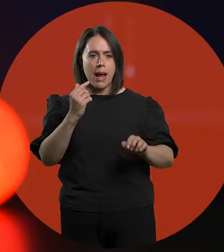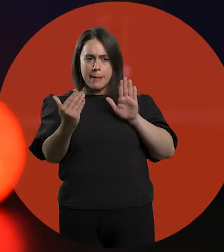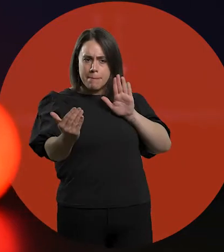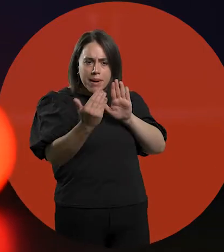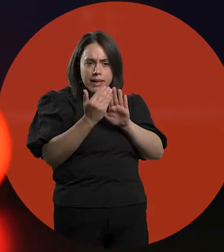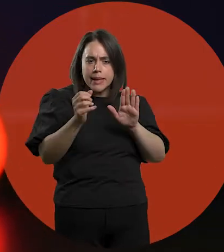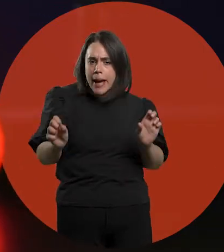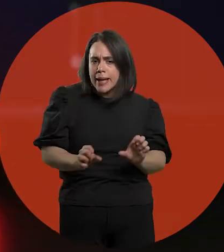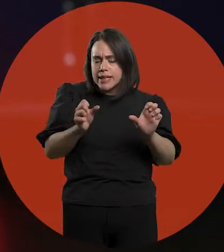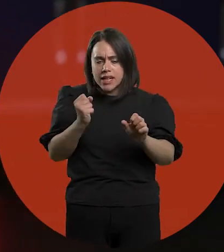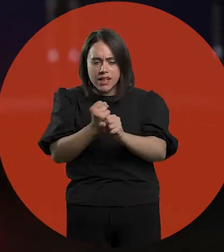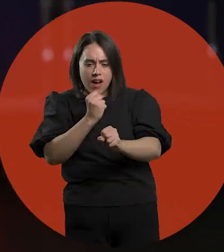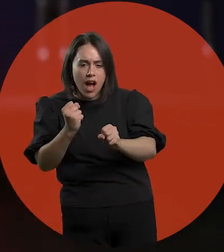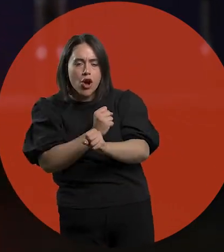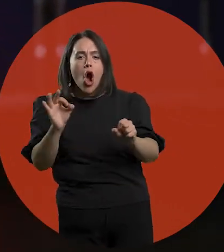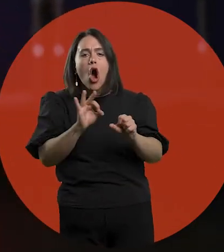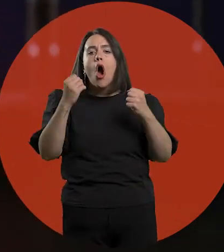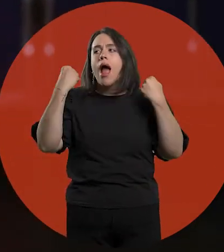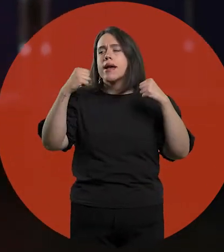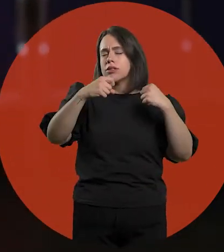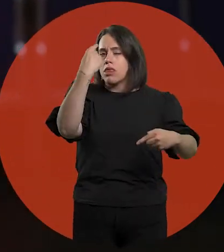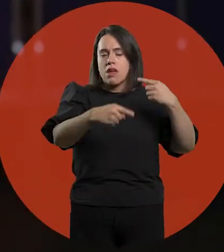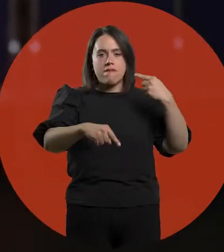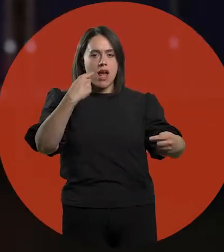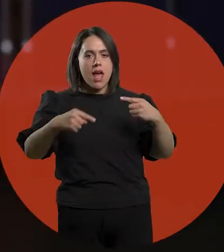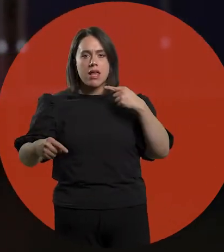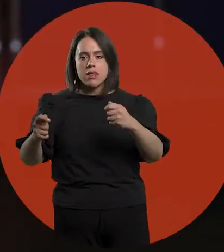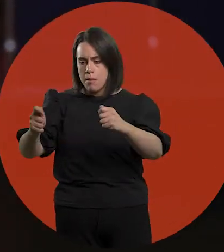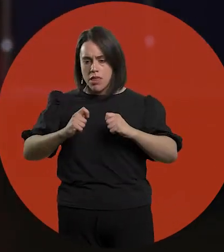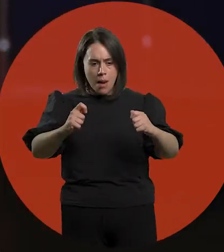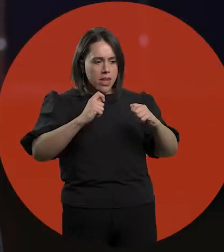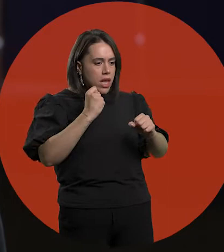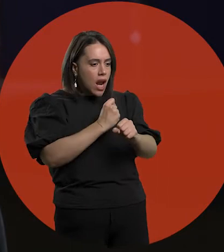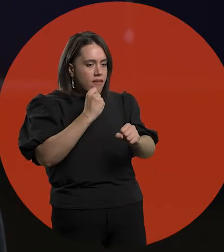enfrentar diferentes ejercicios. Es como todo uno solo.